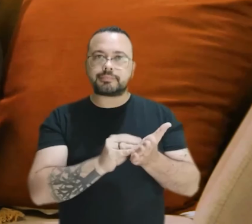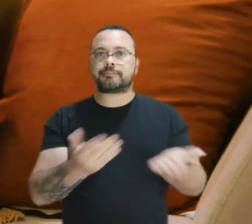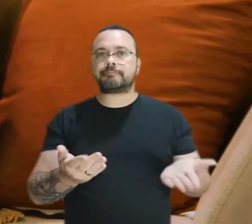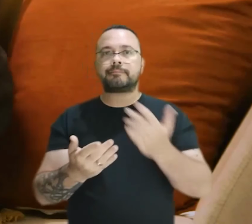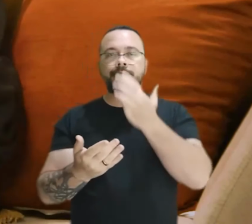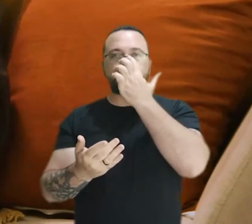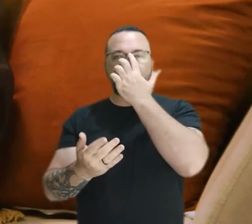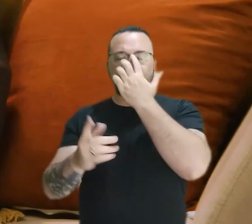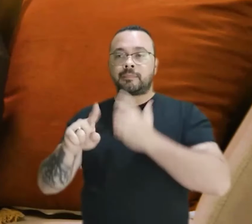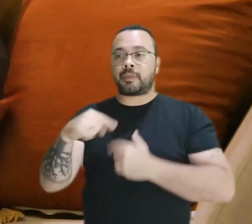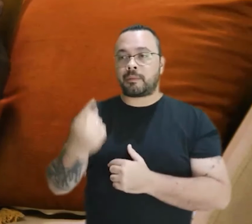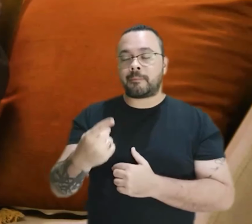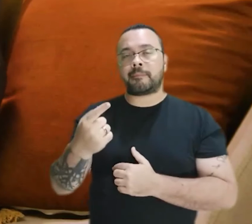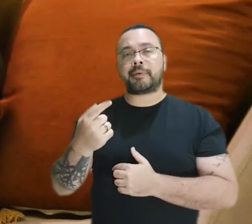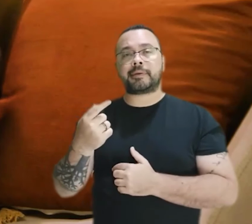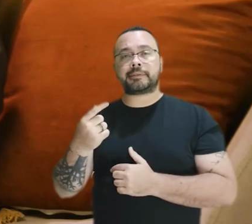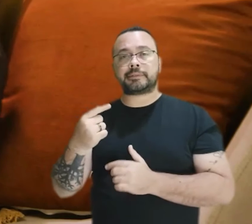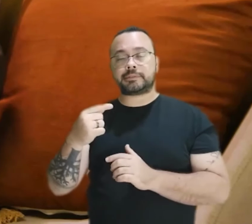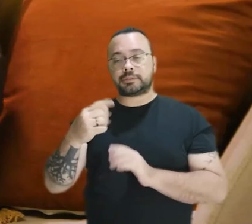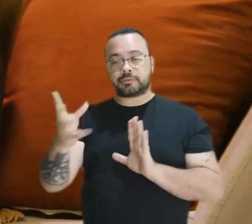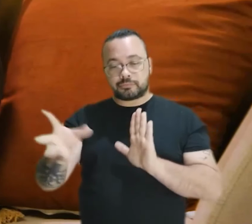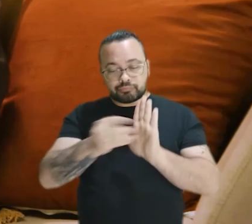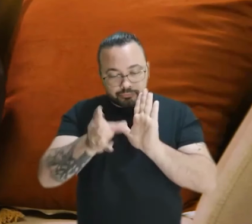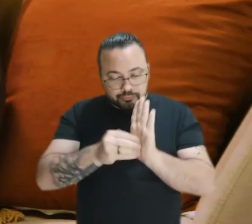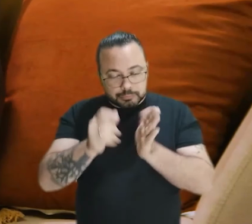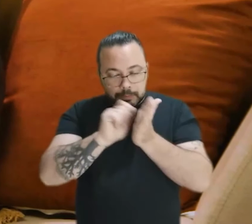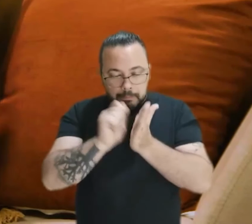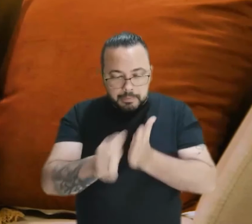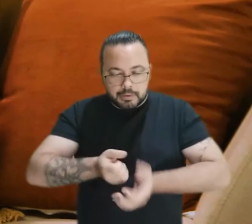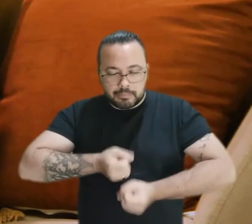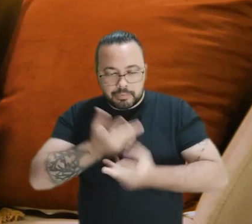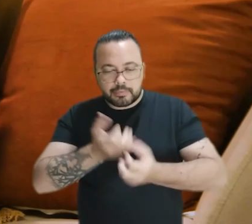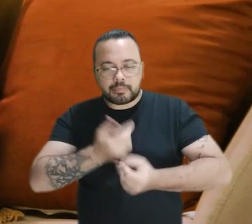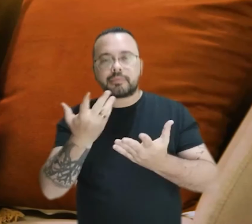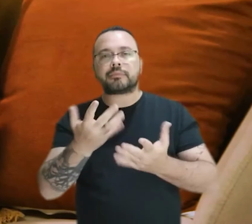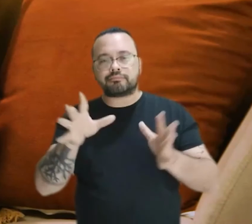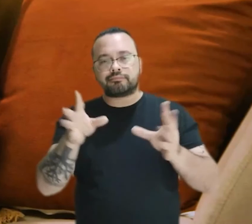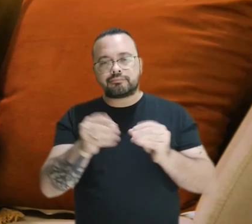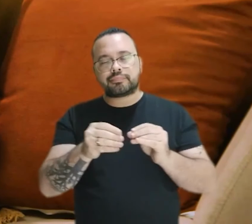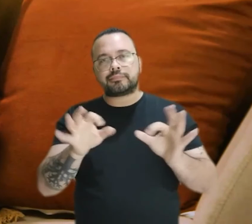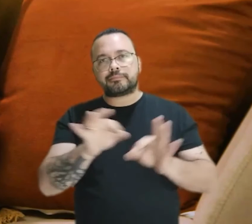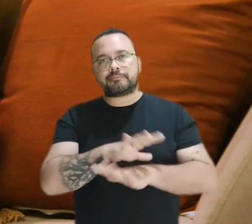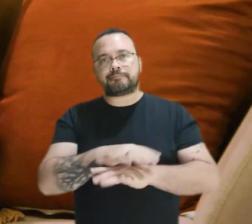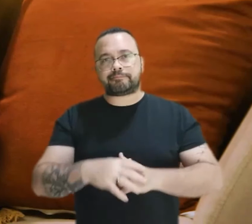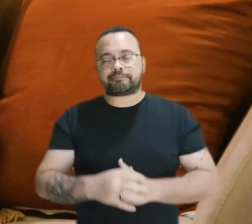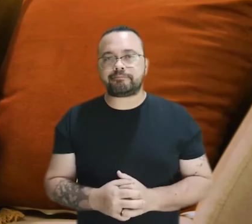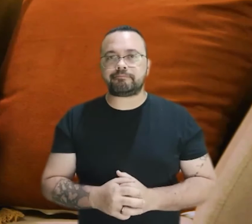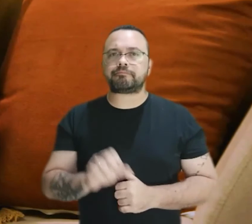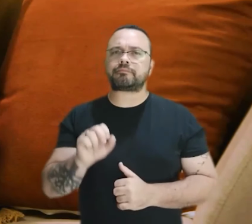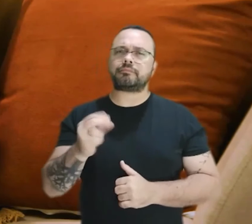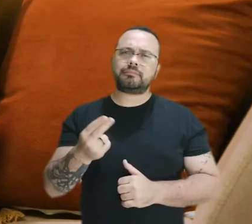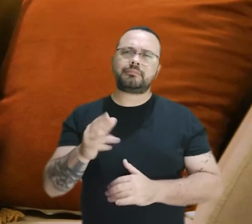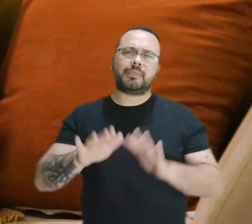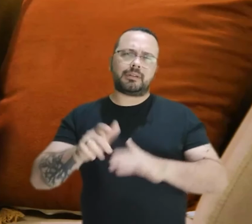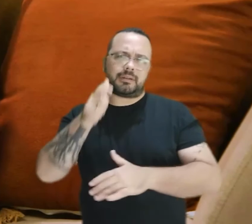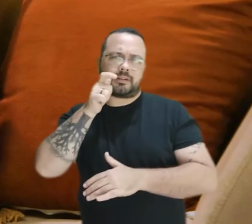já transponho pra alguma coisa que eu vou produzir, a partir daquilo. Ou, então, assistindo um filme, enfim,